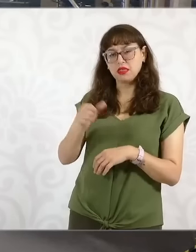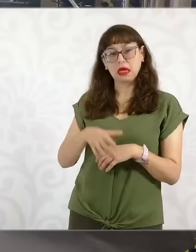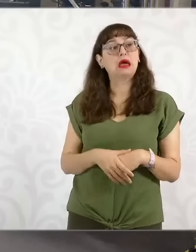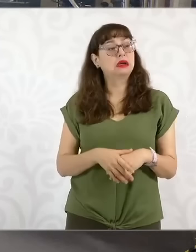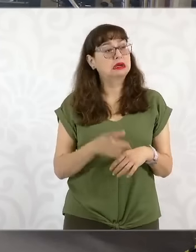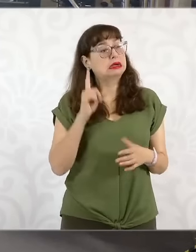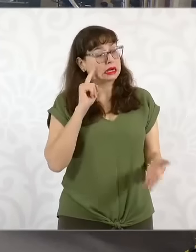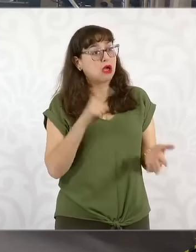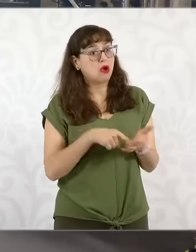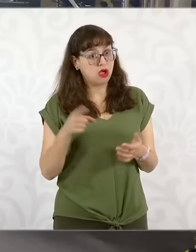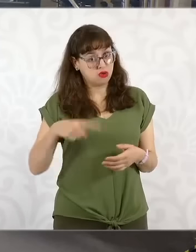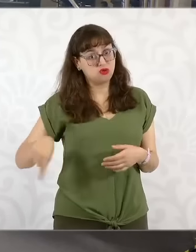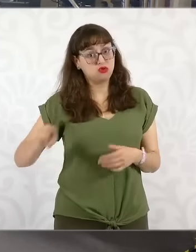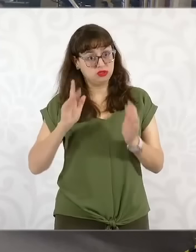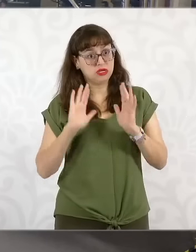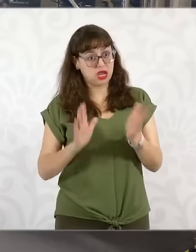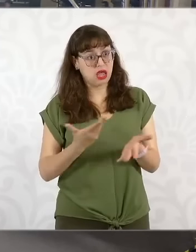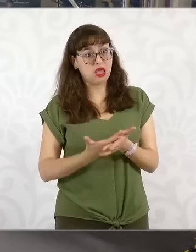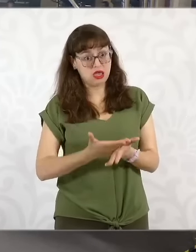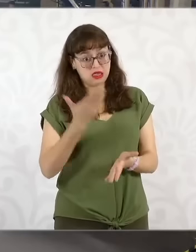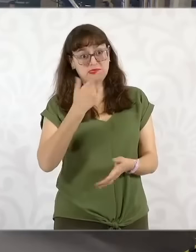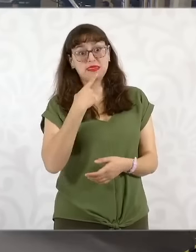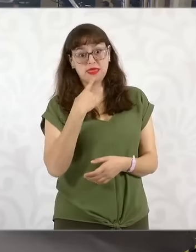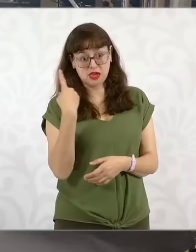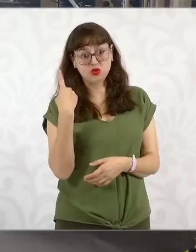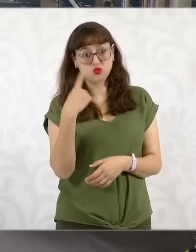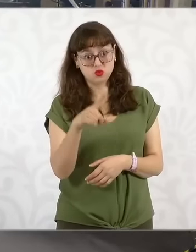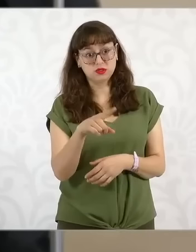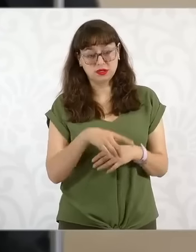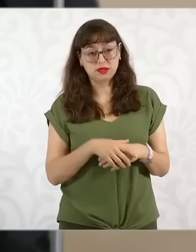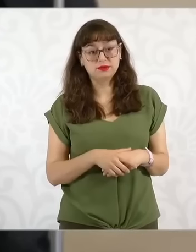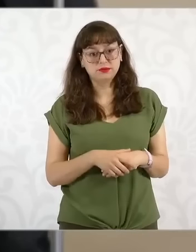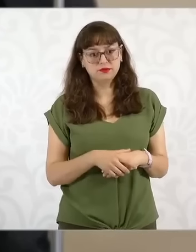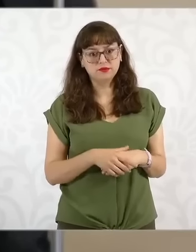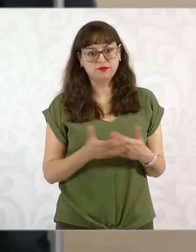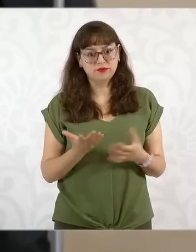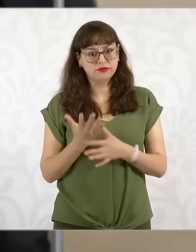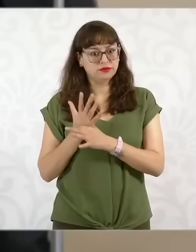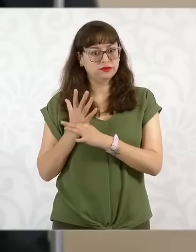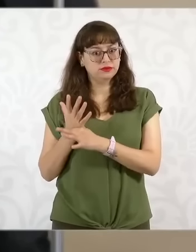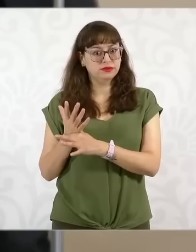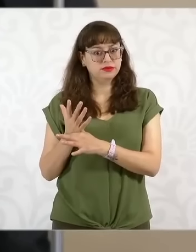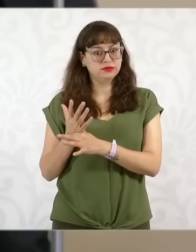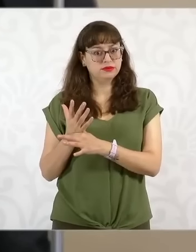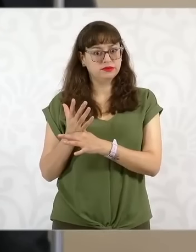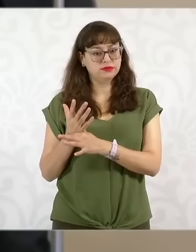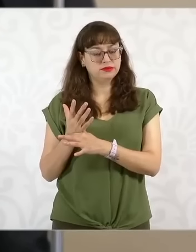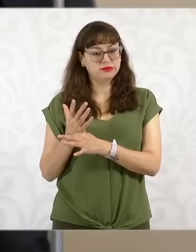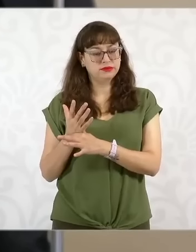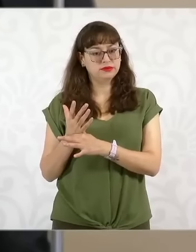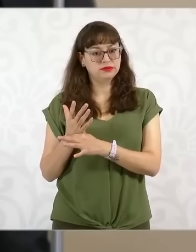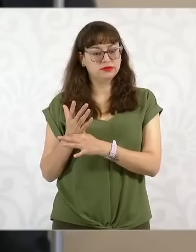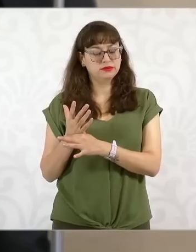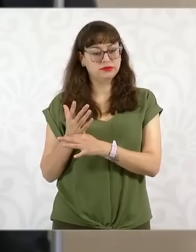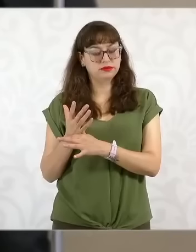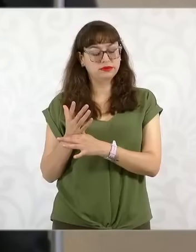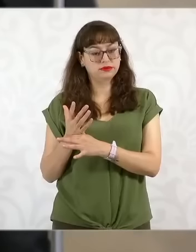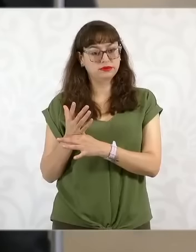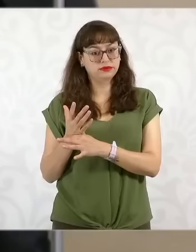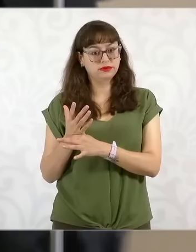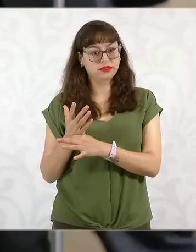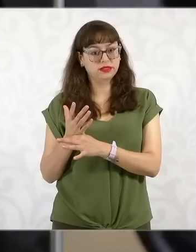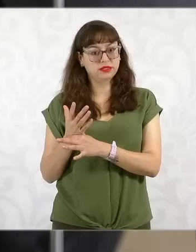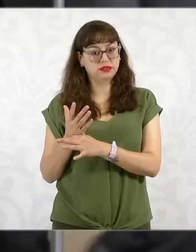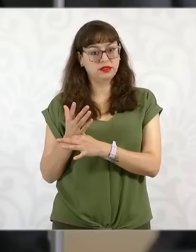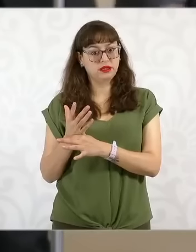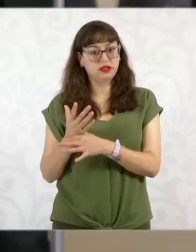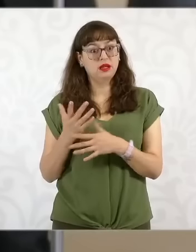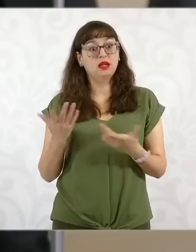México y están siendo están señalando a a gente que se dedica de de medio ambiente y de control